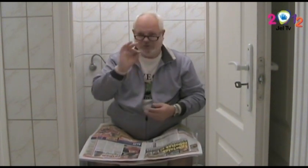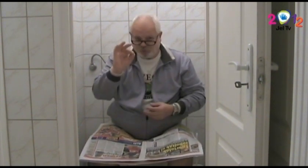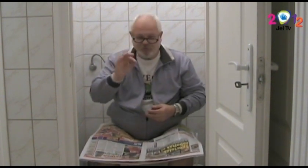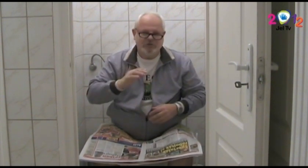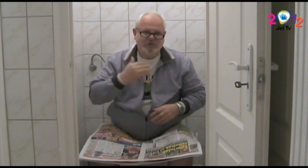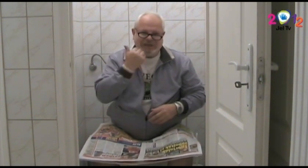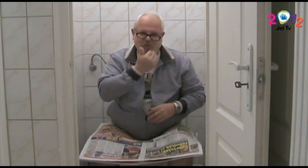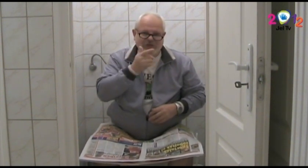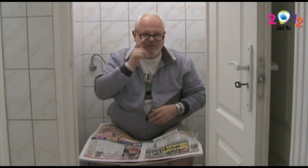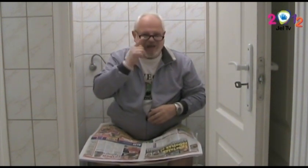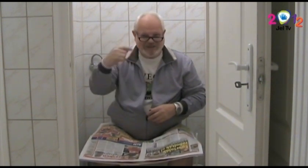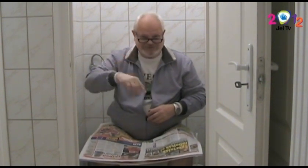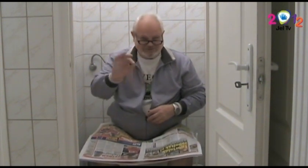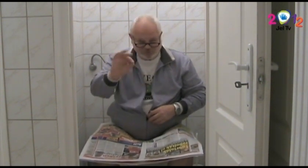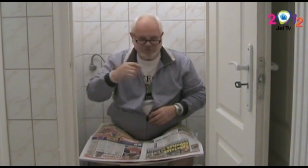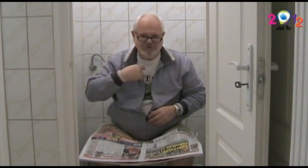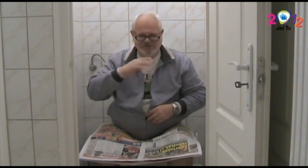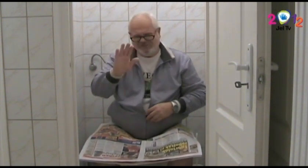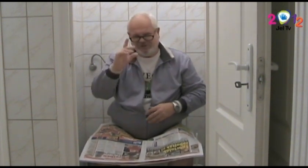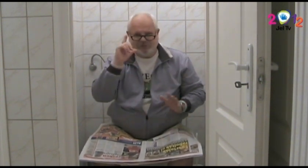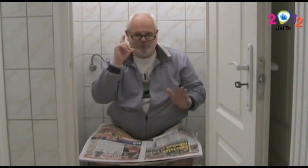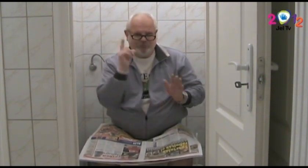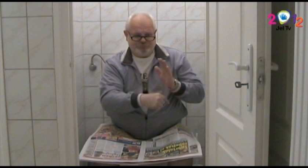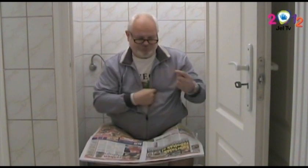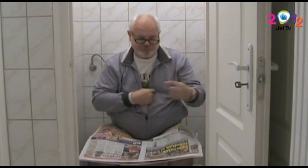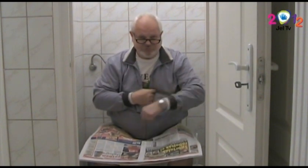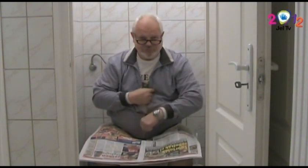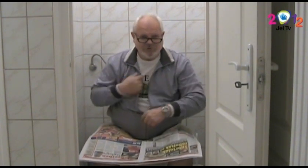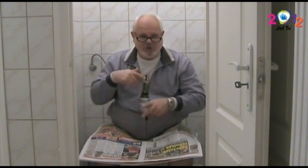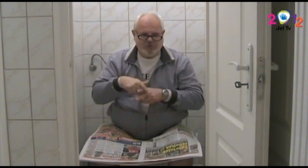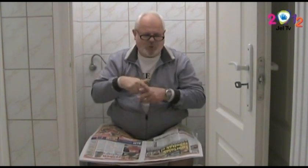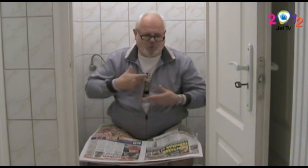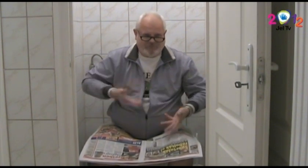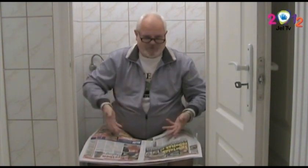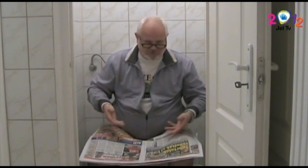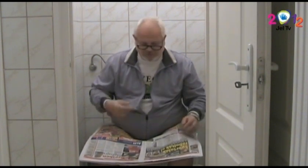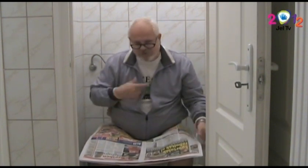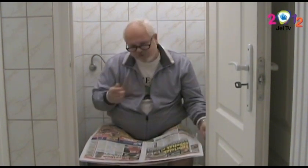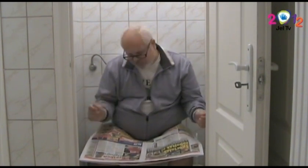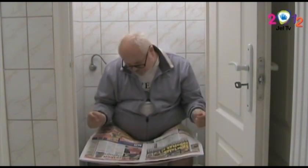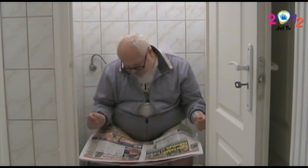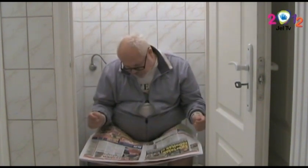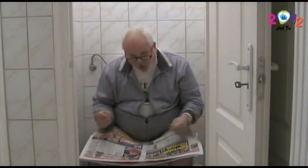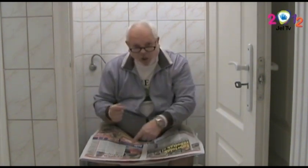Mondtam, jó. Délután akart jönni. Én mondtam neki, most dolgom van, itt.